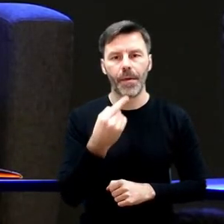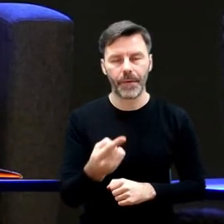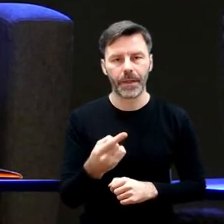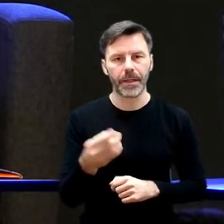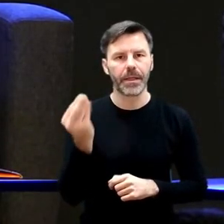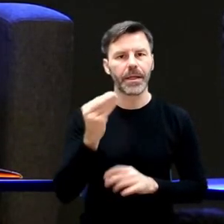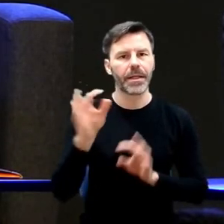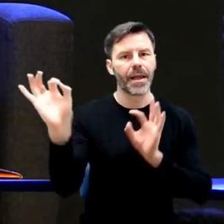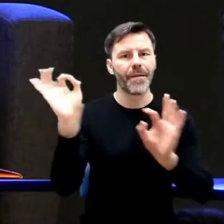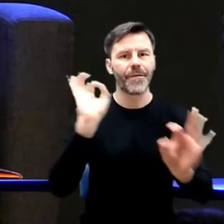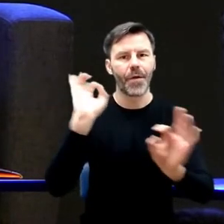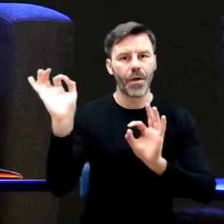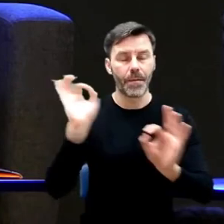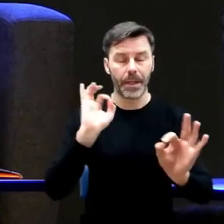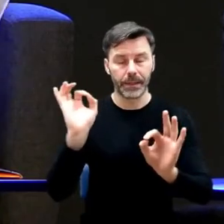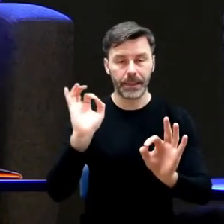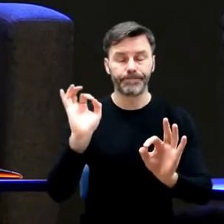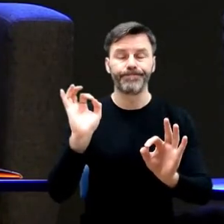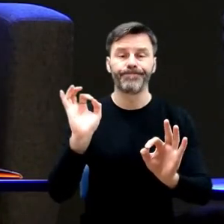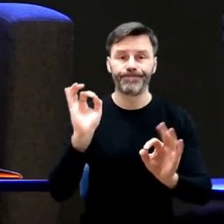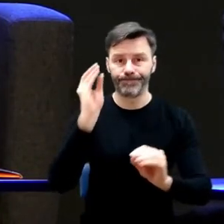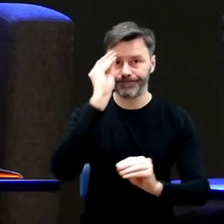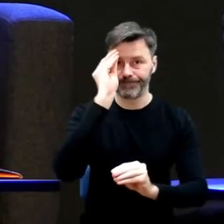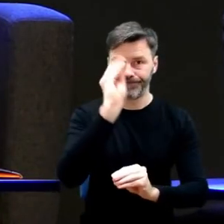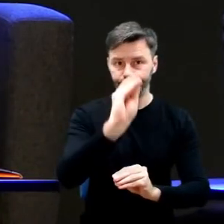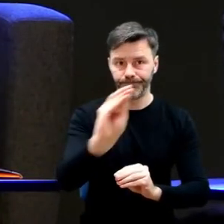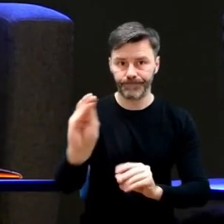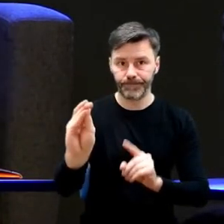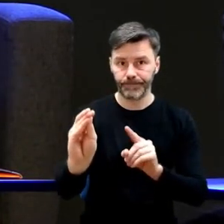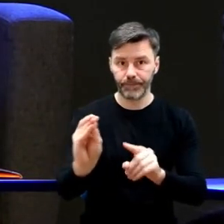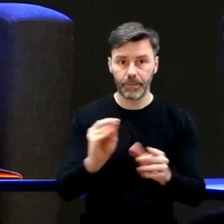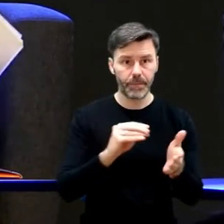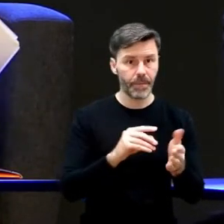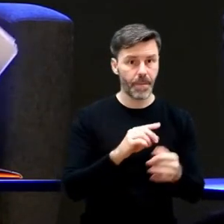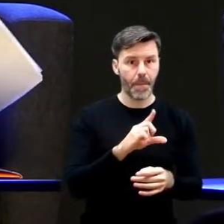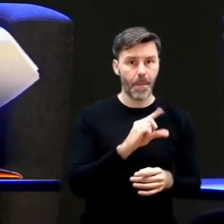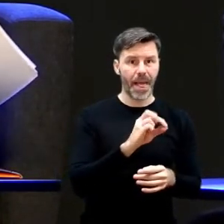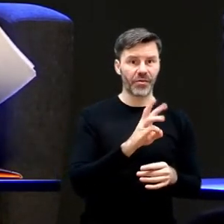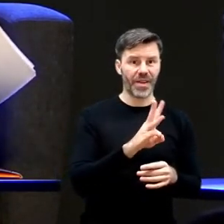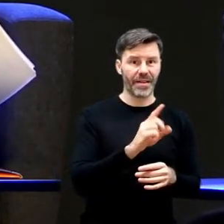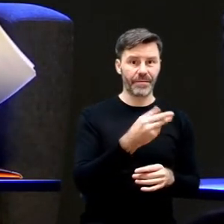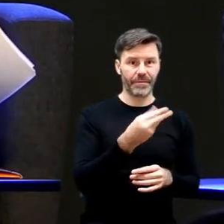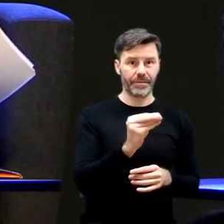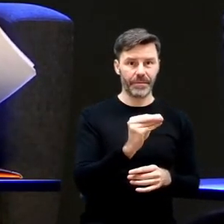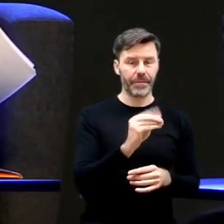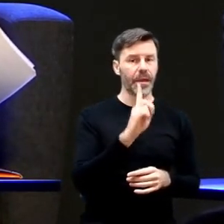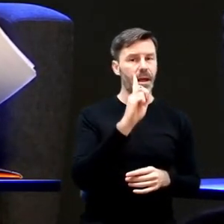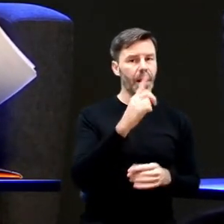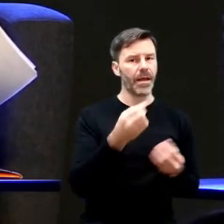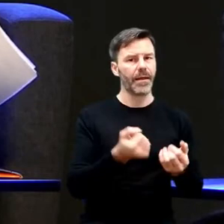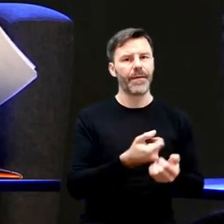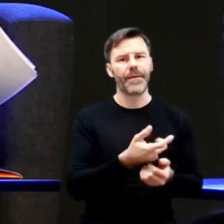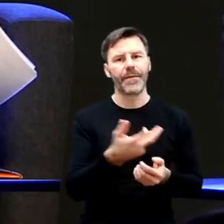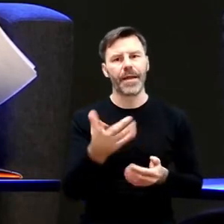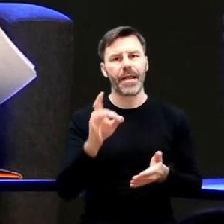I tutaj niestety, nie Pleszew, ale sporo gmin w Polsce ma z tym kłopot.